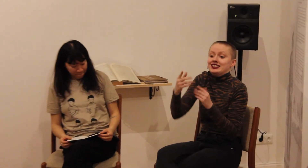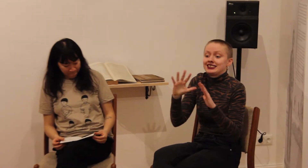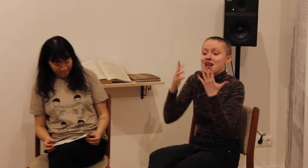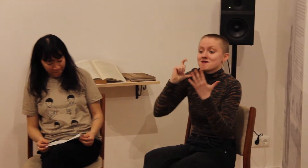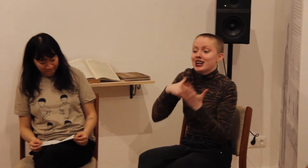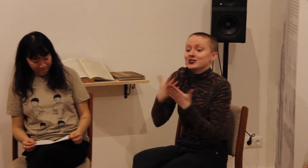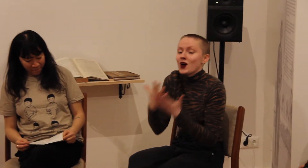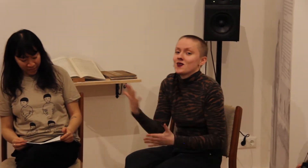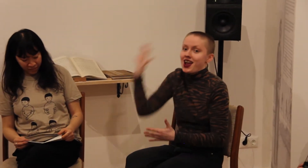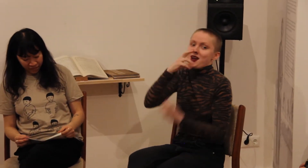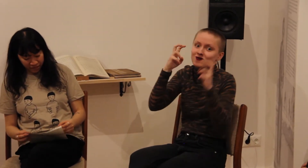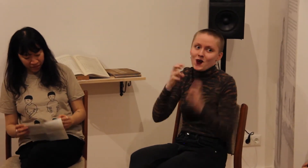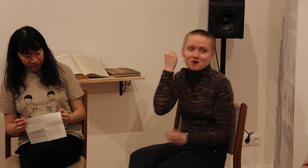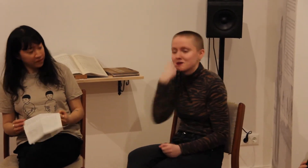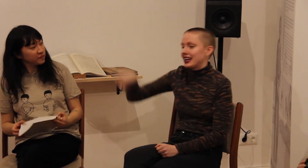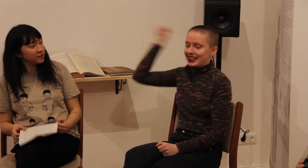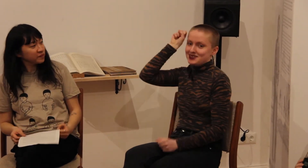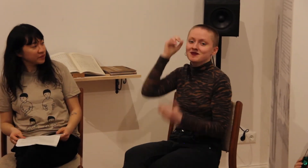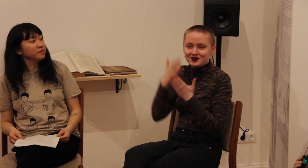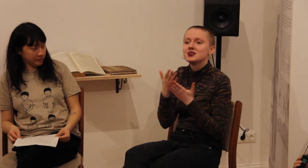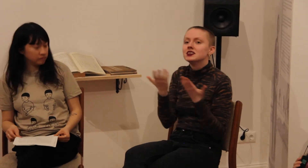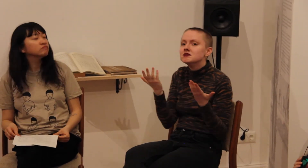Ich bin vor 5 Jahren, bald ist mein 6-jähriges Jubiläum, in Berlin.